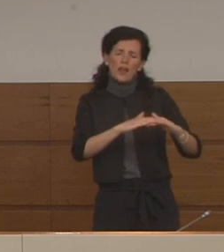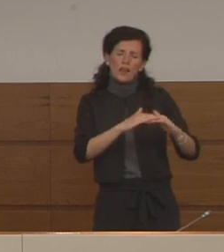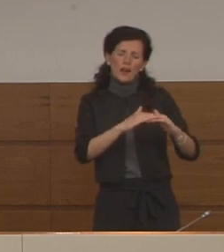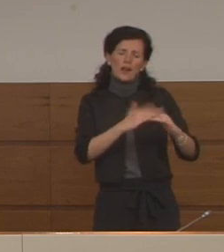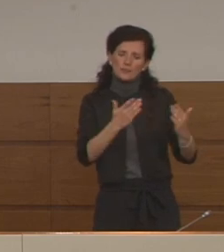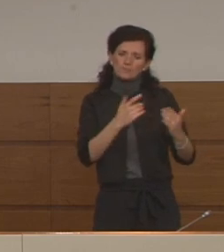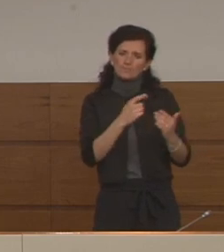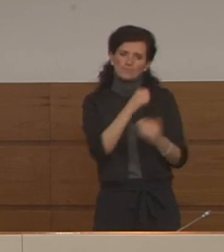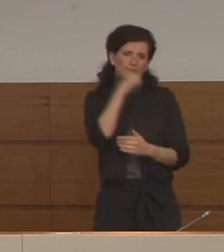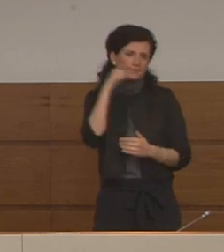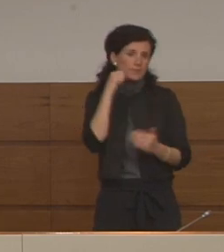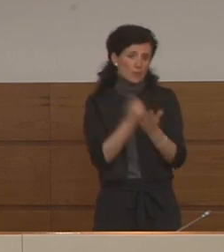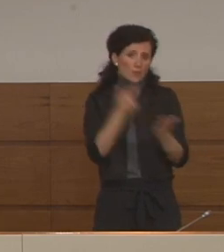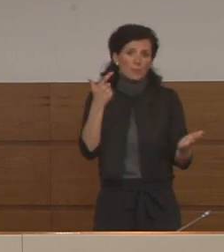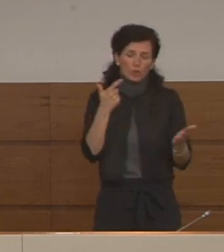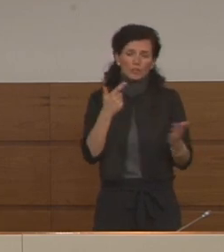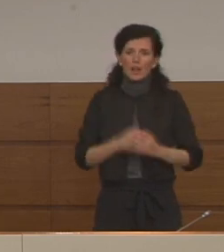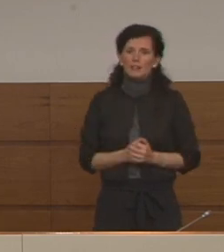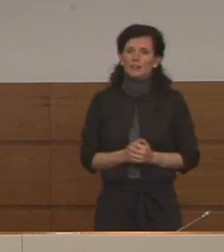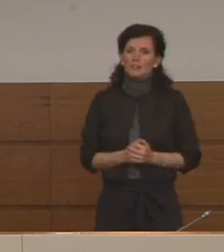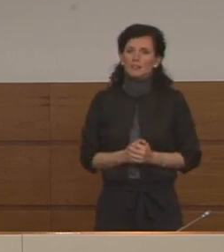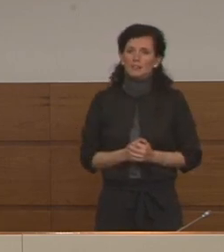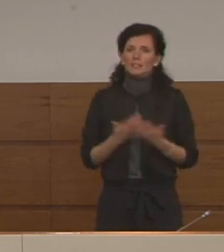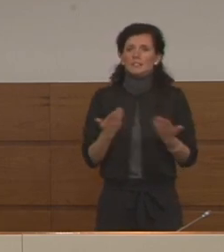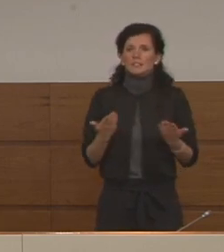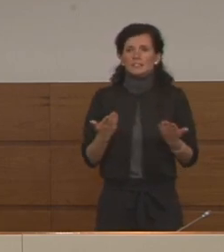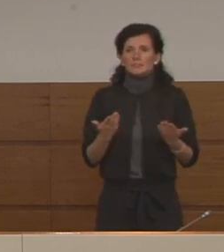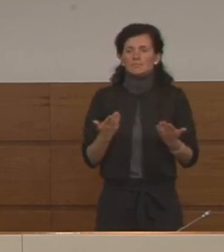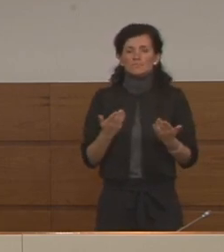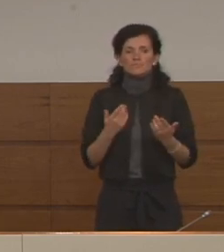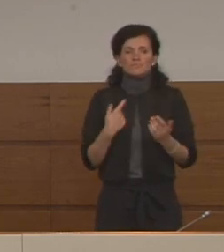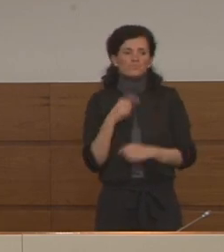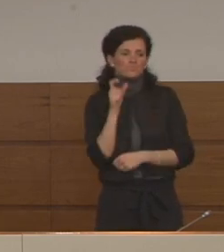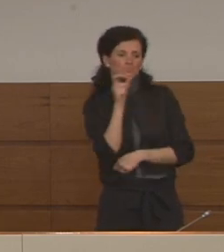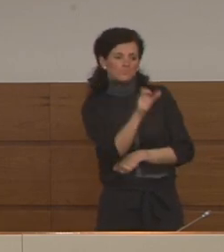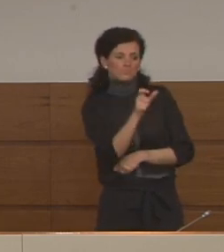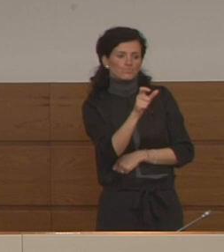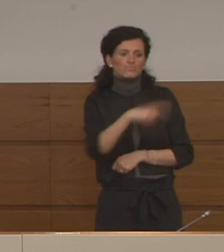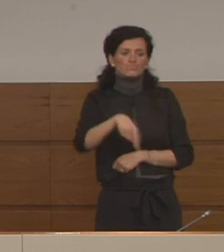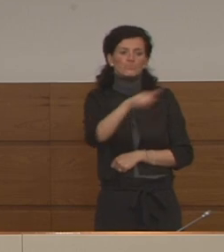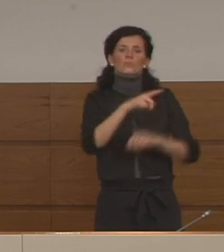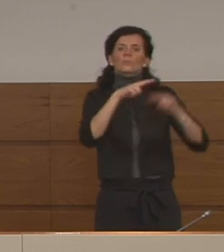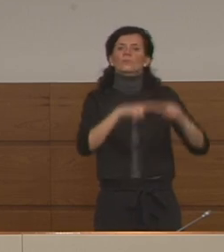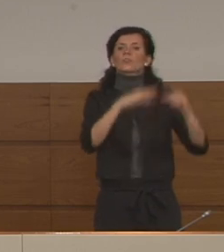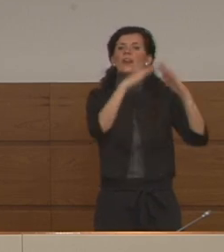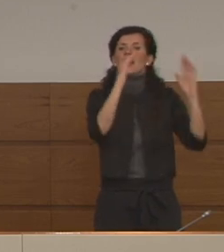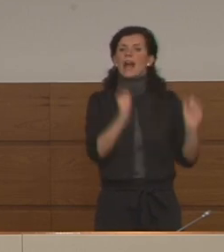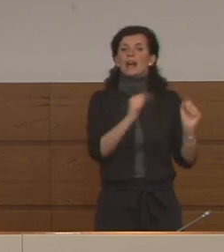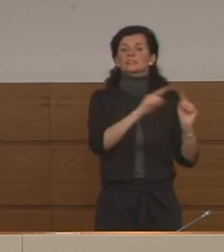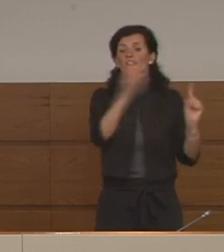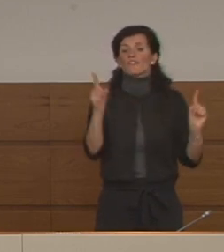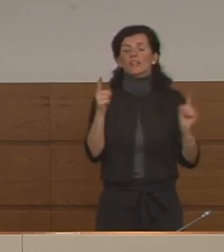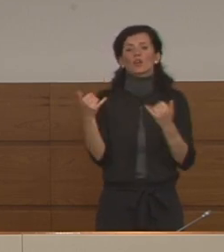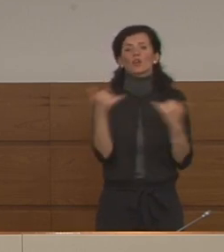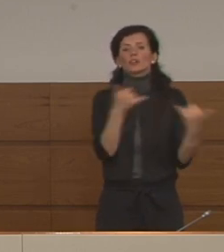Che poi si imponga loro di rimanere in casa fino a dicembre